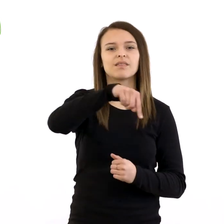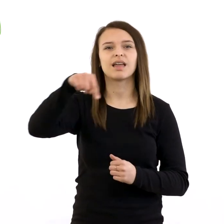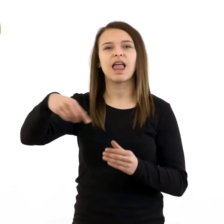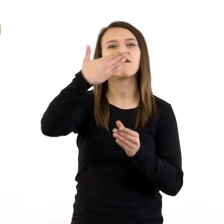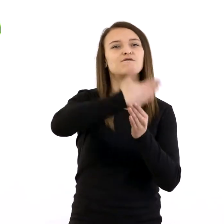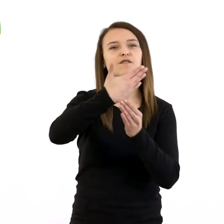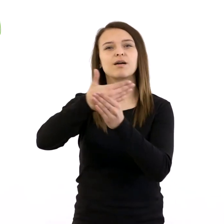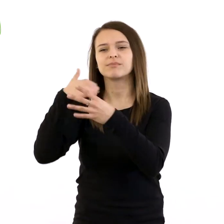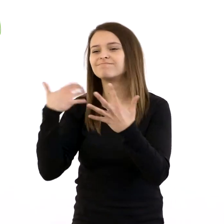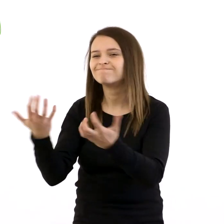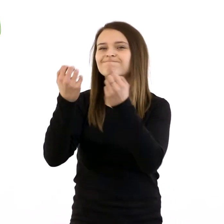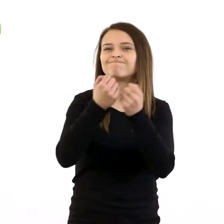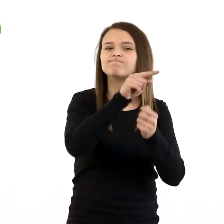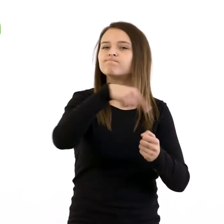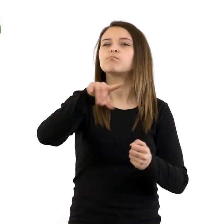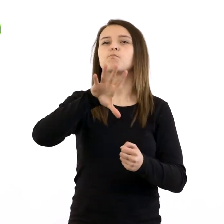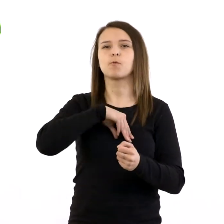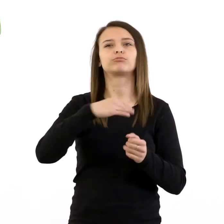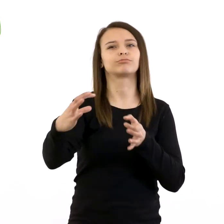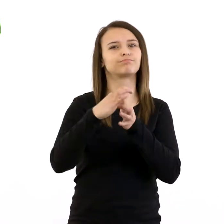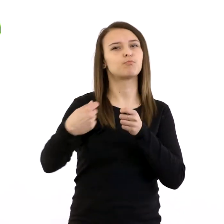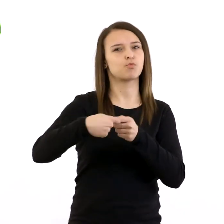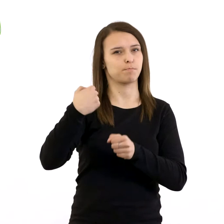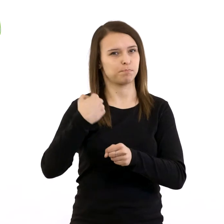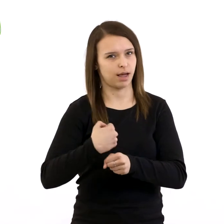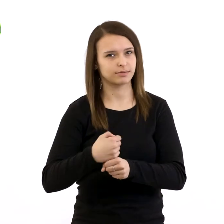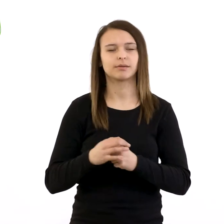2. Znalezienie firm, z którymi możemy współpracować